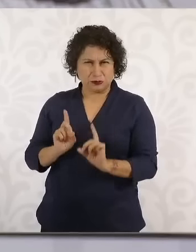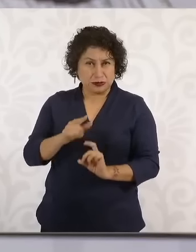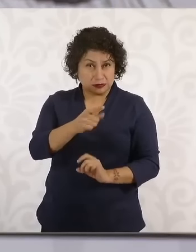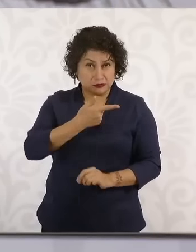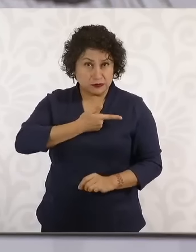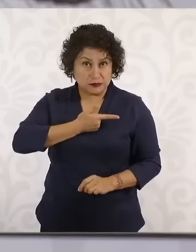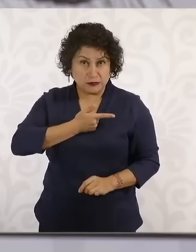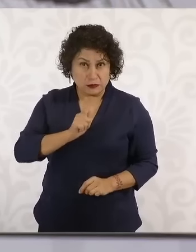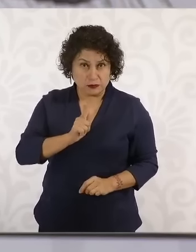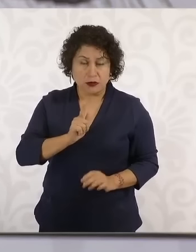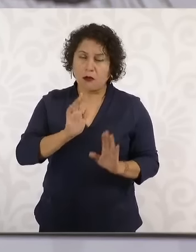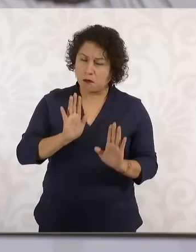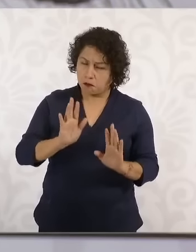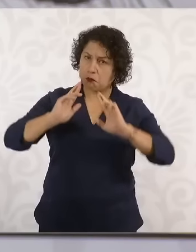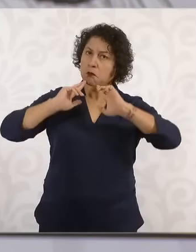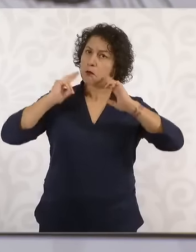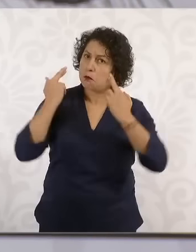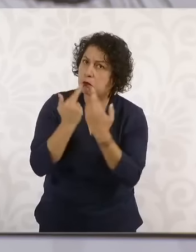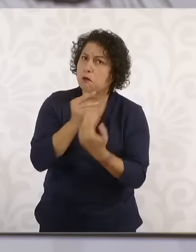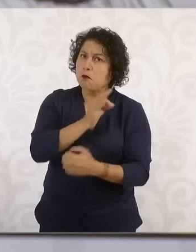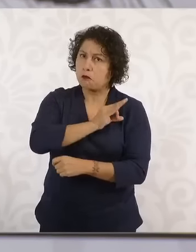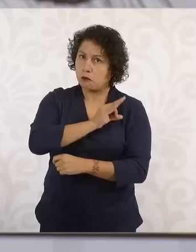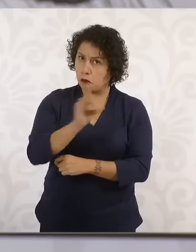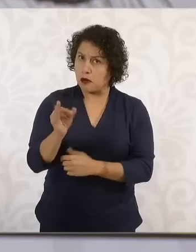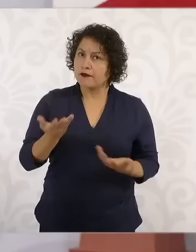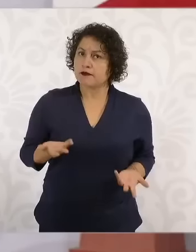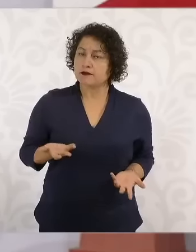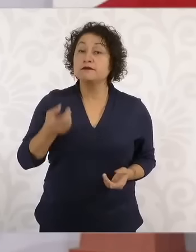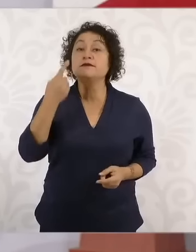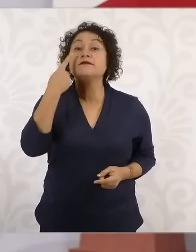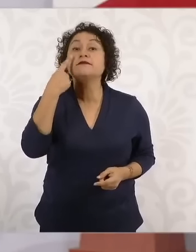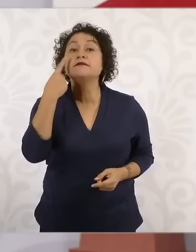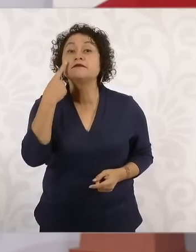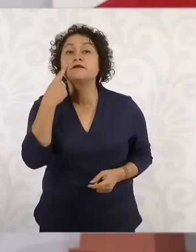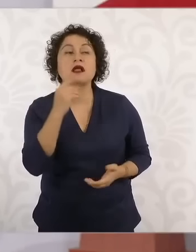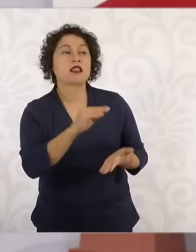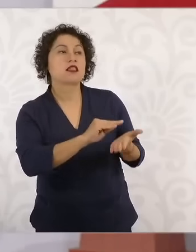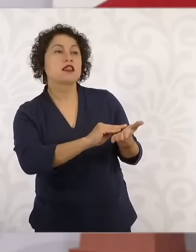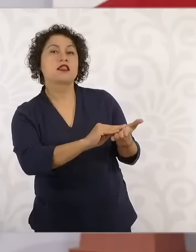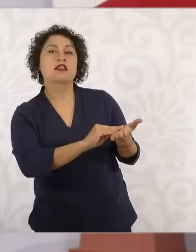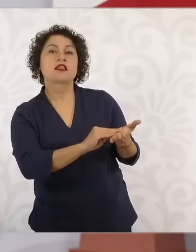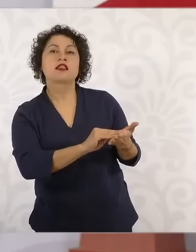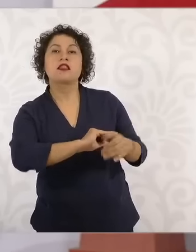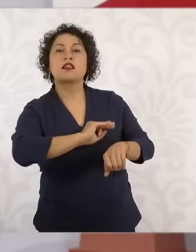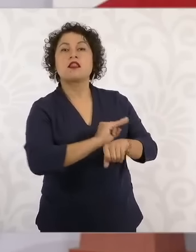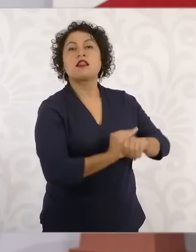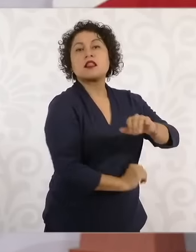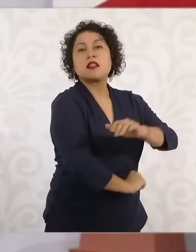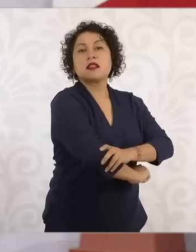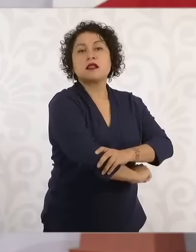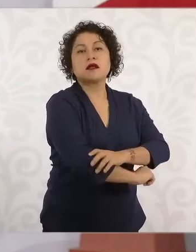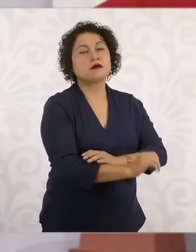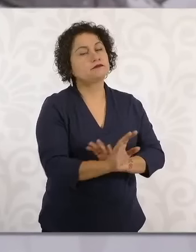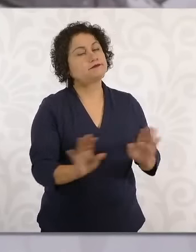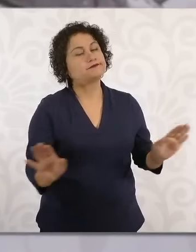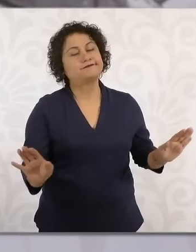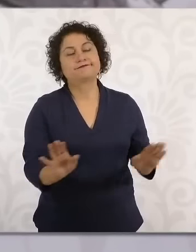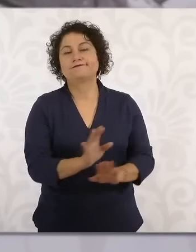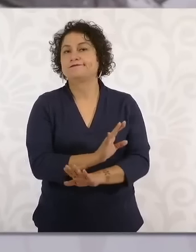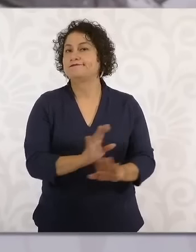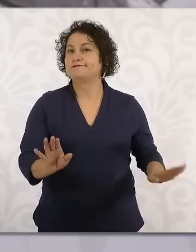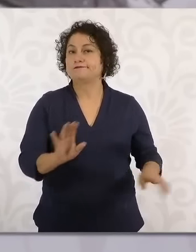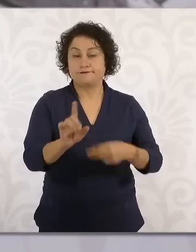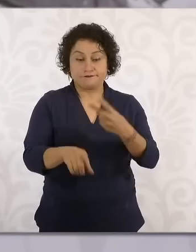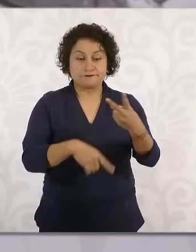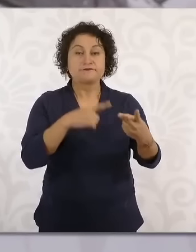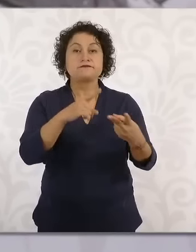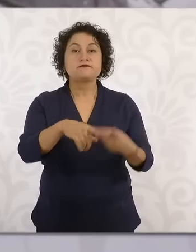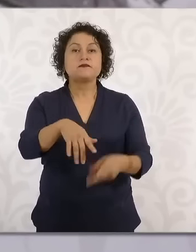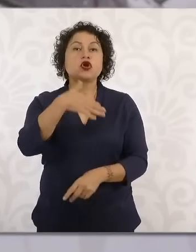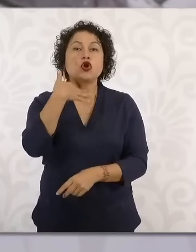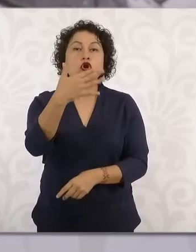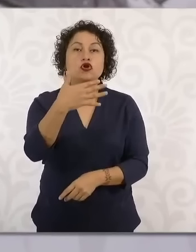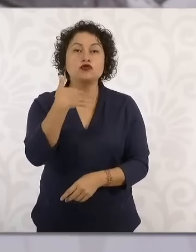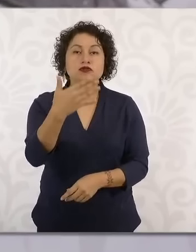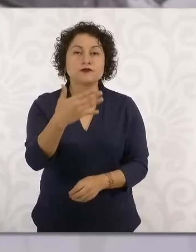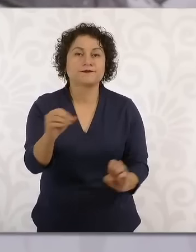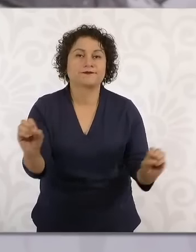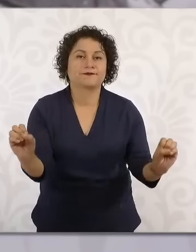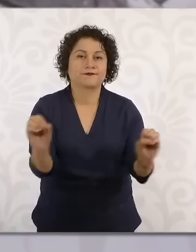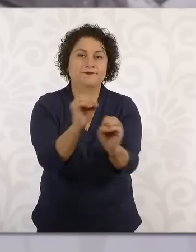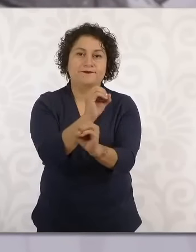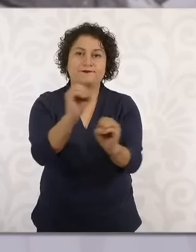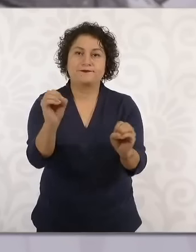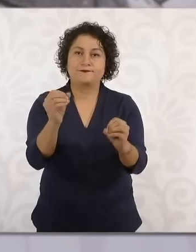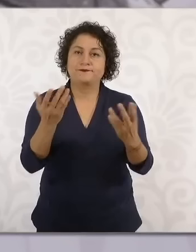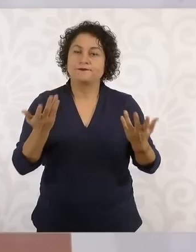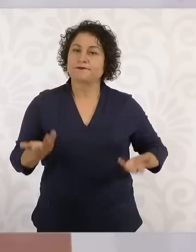de la ley. Entonces, no se condona. Segundo, no hay corrupción. Por más que quieran decir que eh